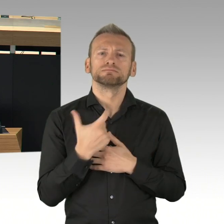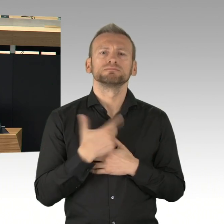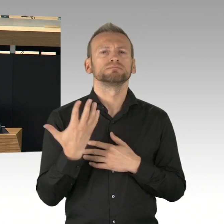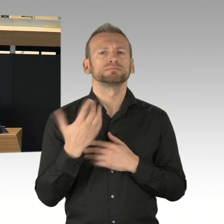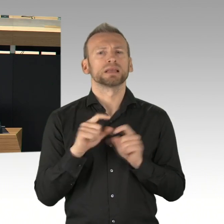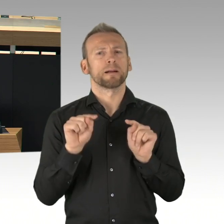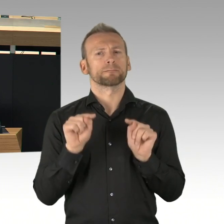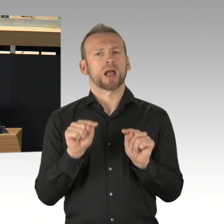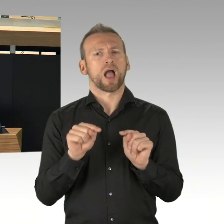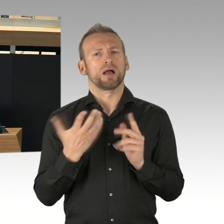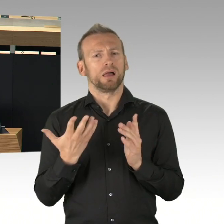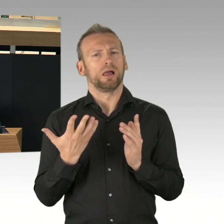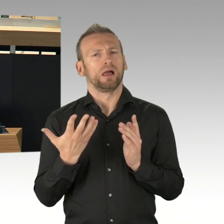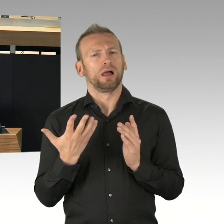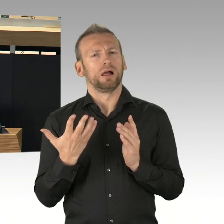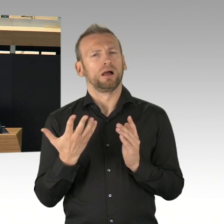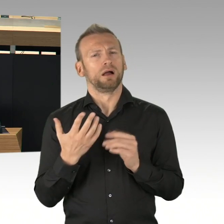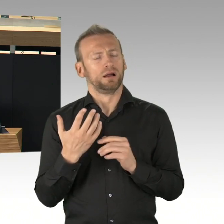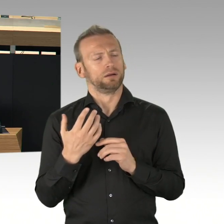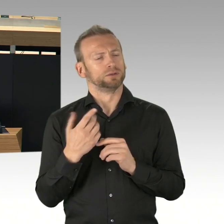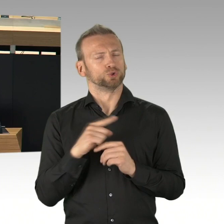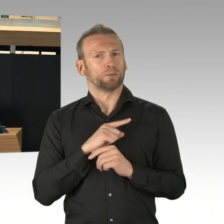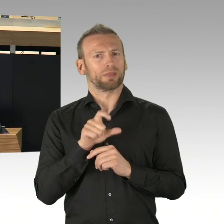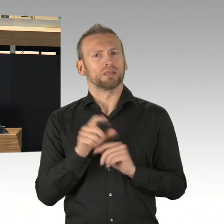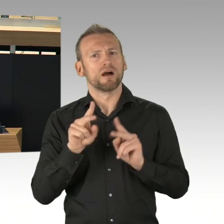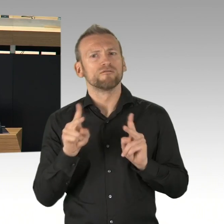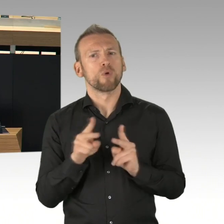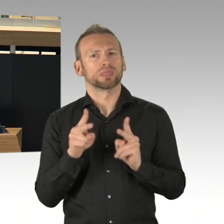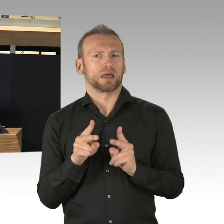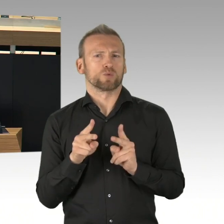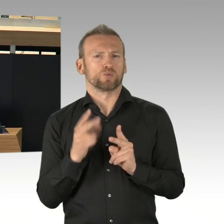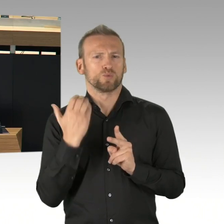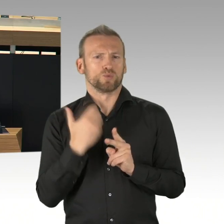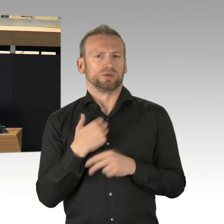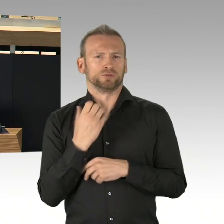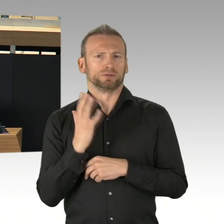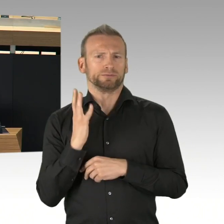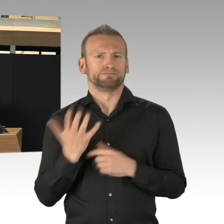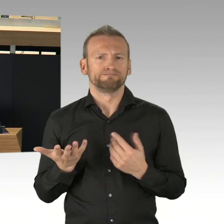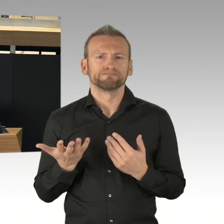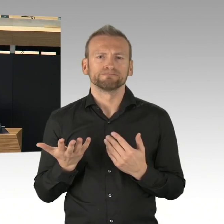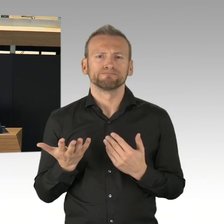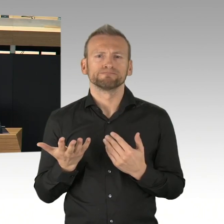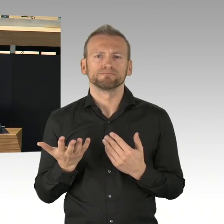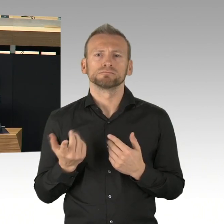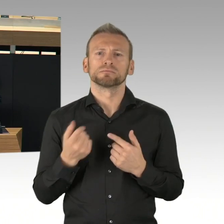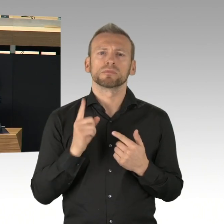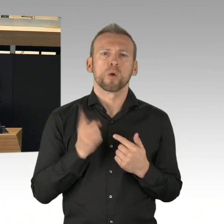auch für die Mieterinnen und Mieter, mal eben so als Rechenbeispiel für Sie, damit Sie mal eine Größenordnung haben. Das macht bei einer 70m²-Wohnung